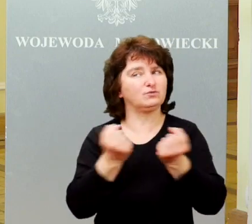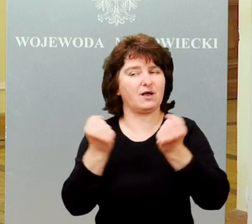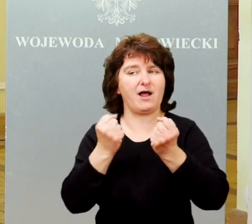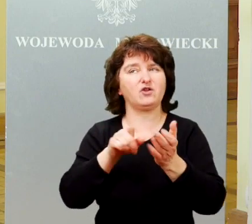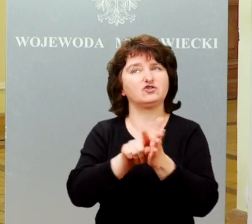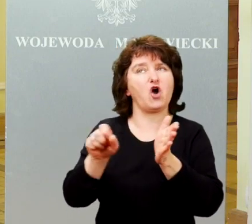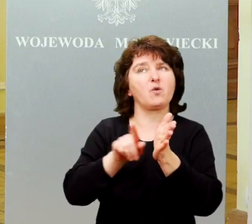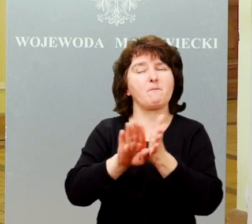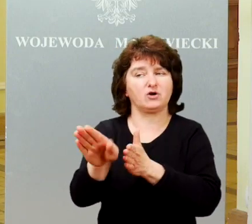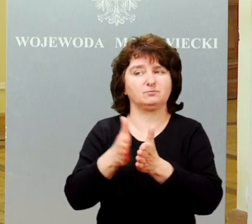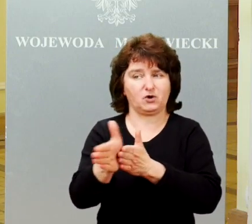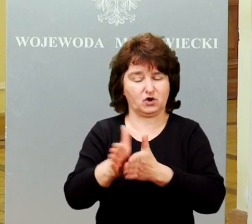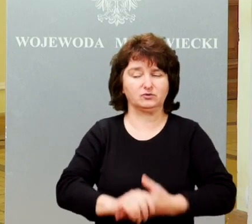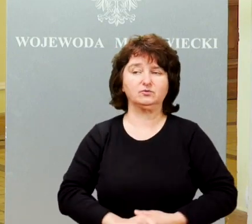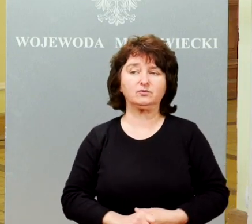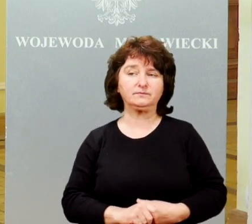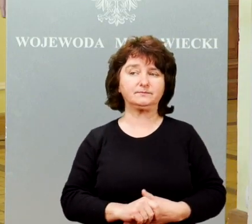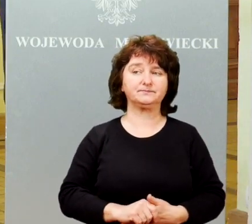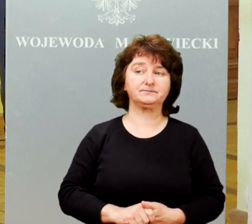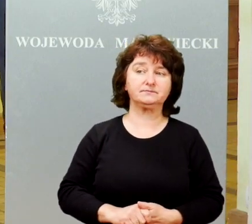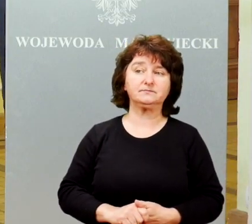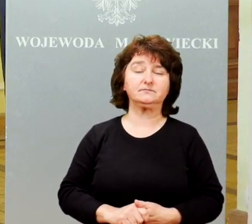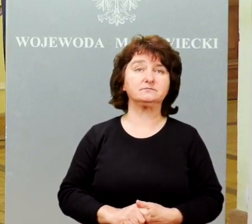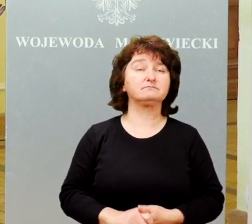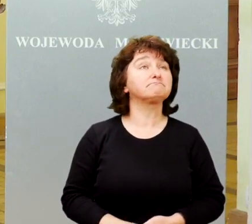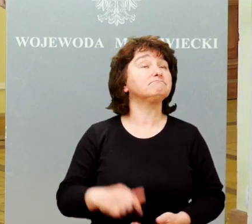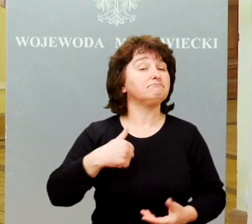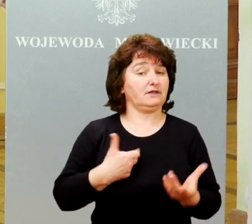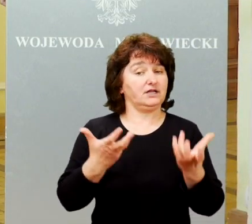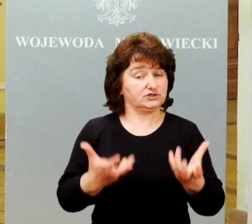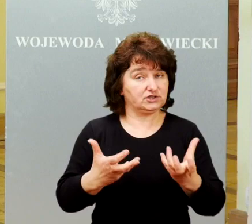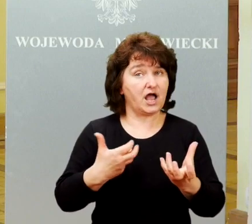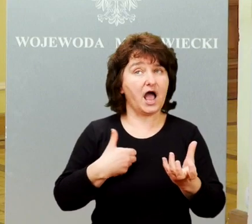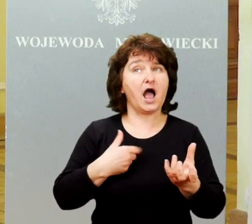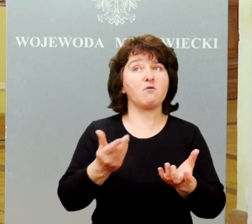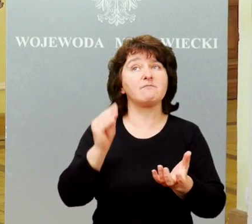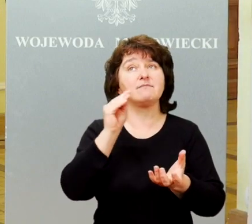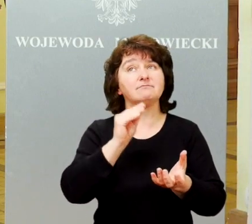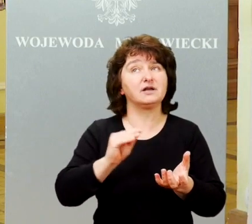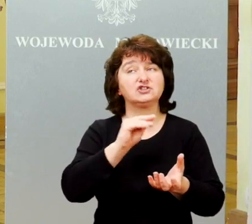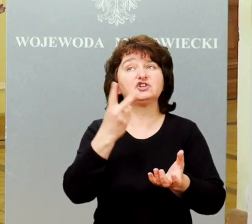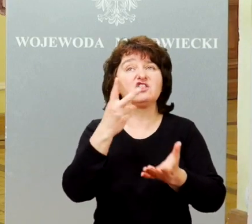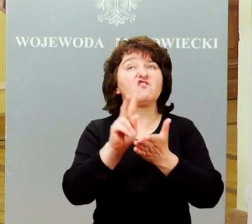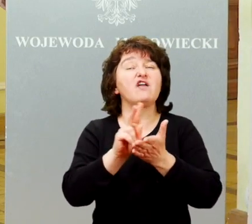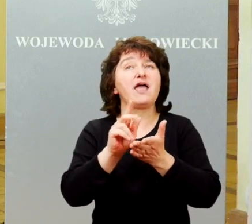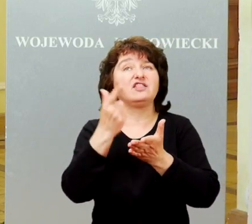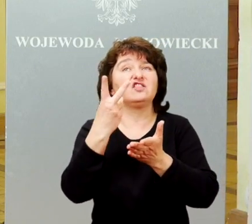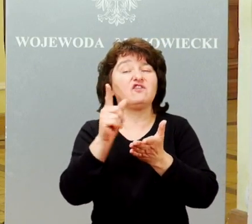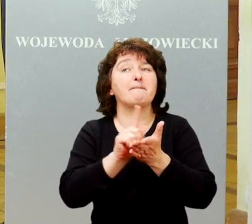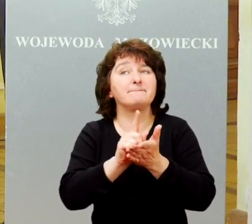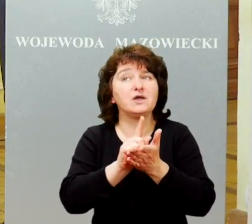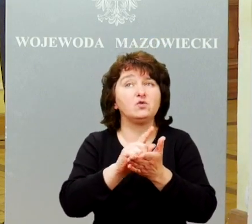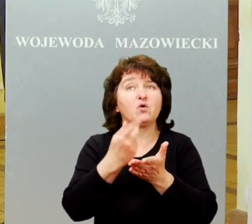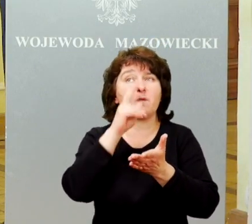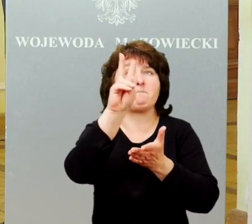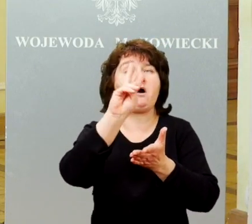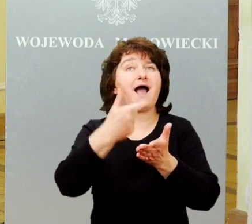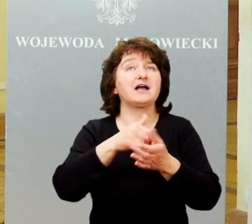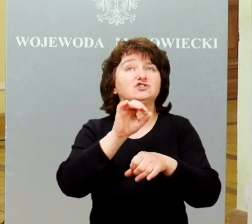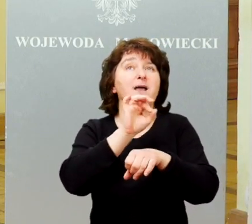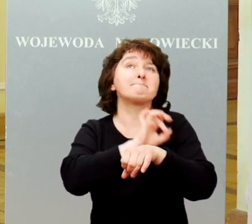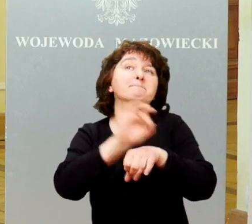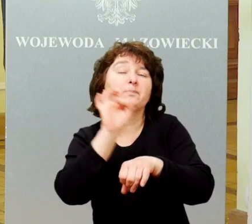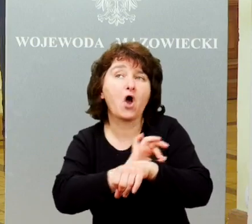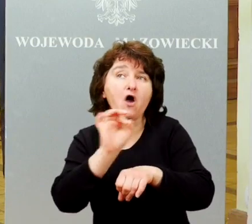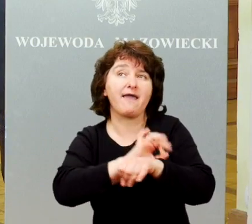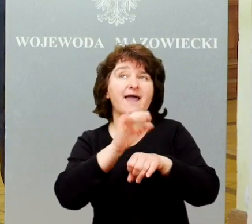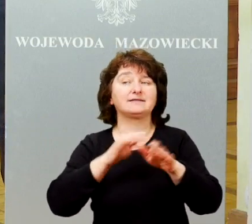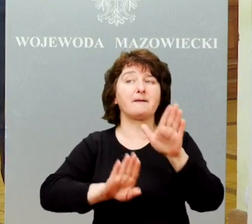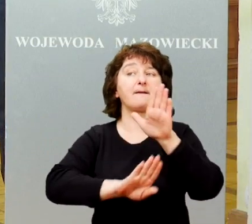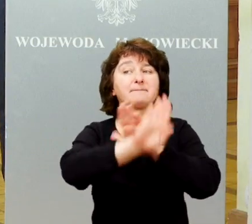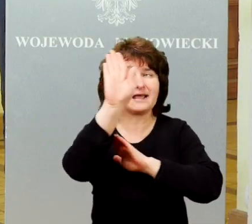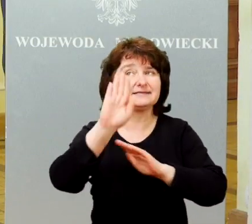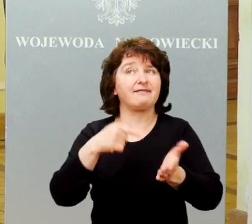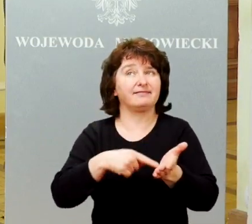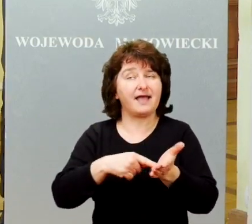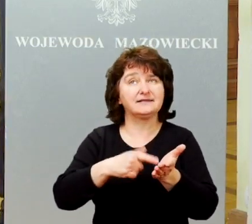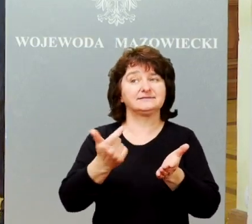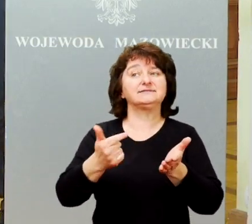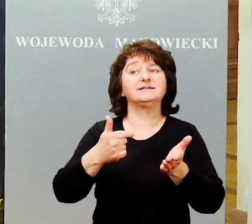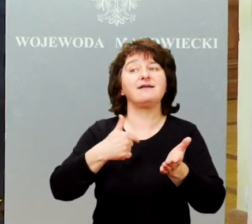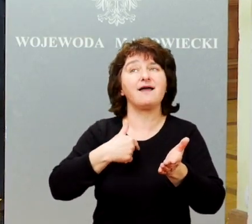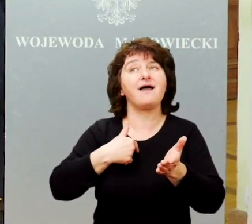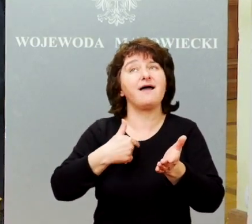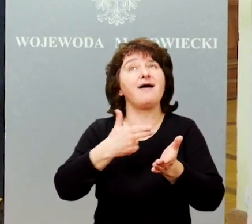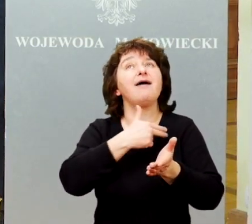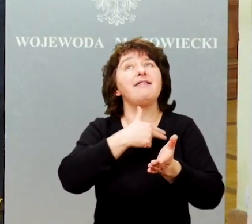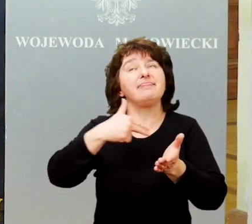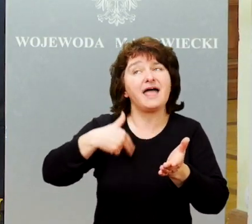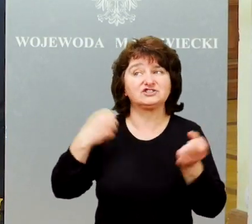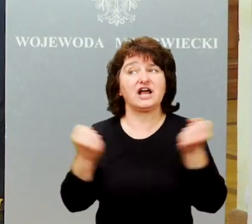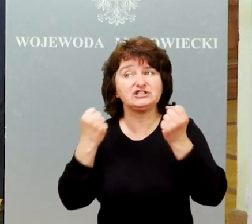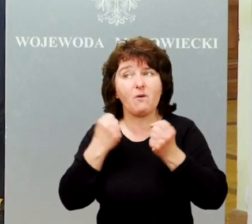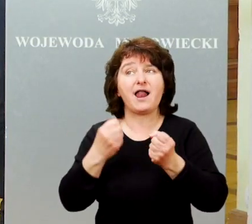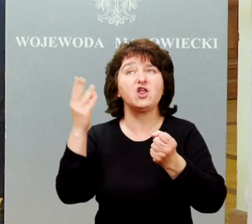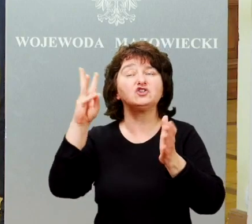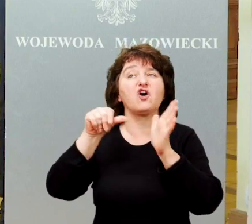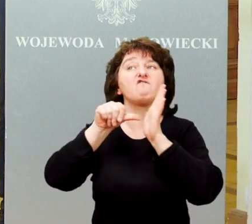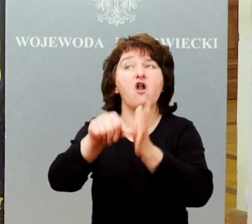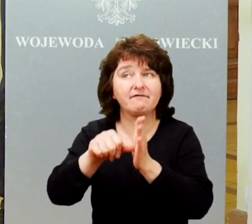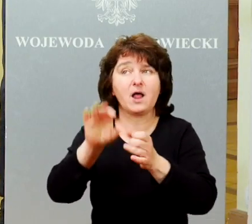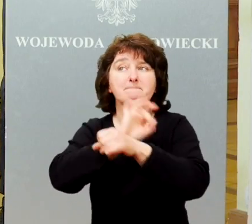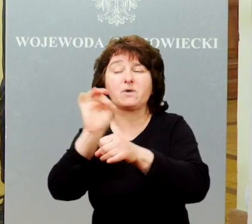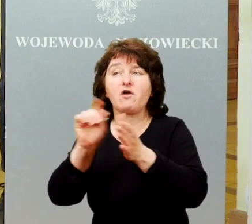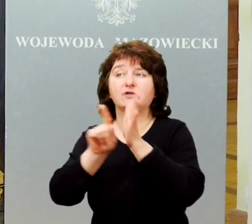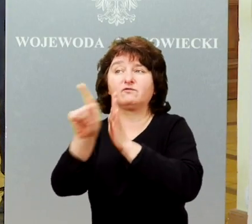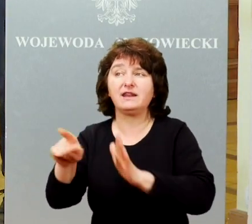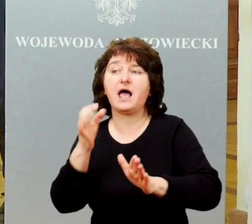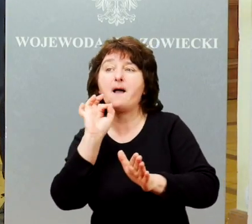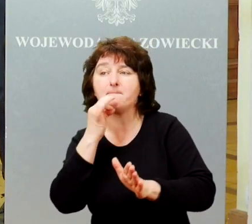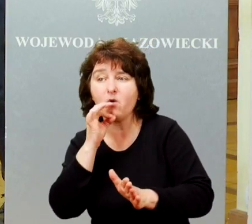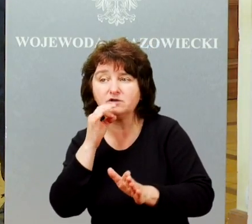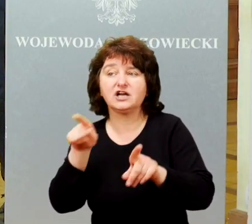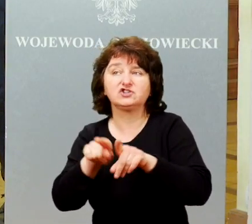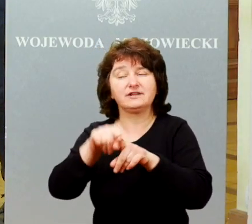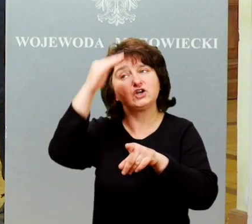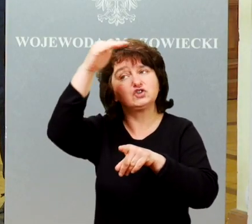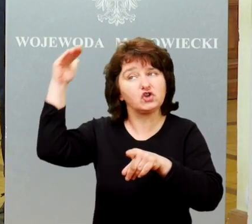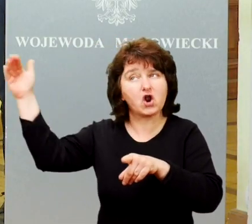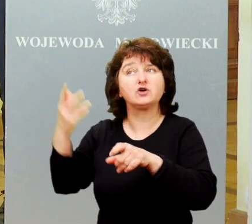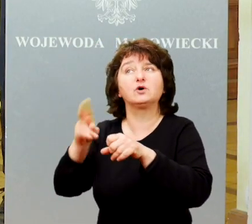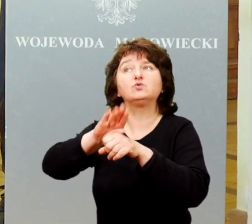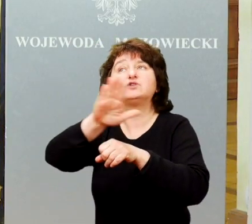Chciałbym wykorzystać te 2 minuty na prezentację jednego z naszych projektów dotyczących naszej działalności, czyli wolontariatu koleżeńskiego „Mary i Max” projektu dla młodzieży i dorosłych z autyzmem i zespołem Aspergera.